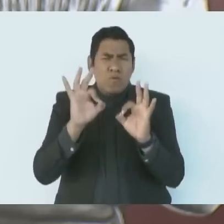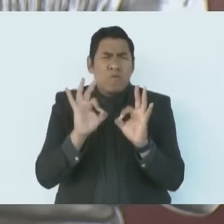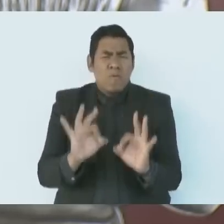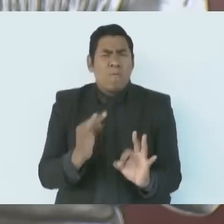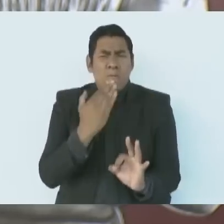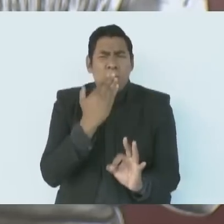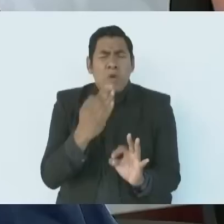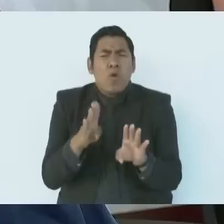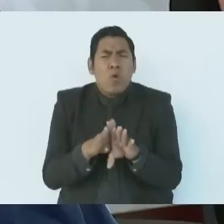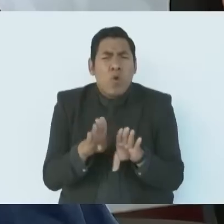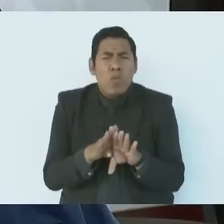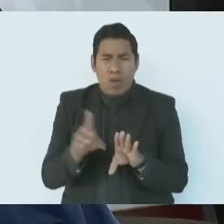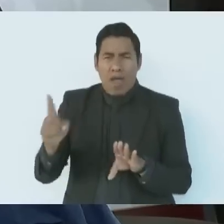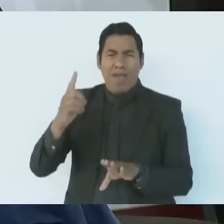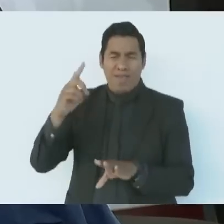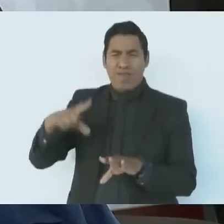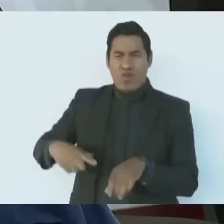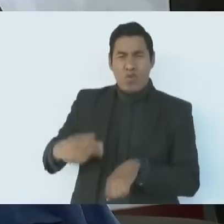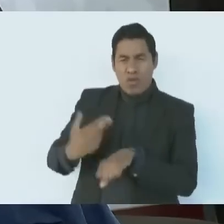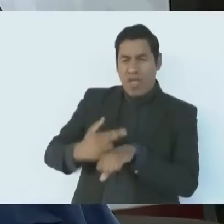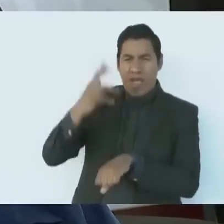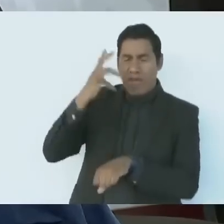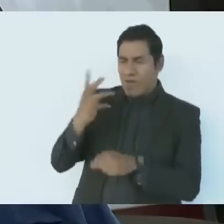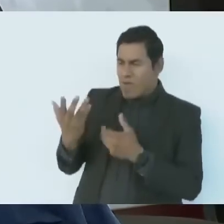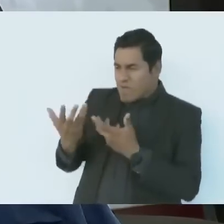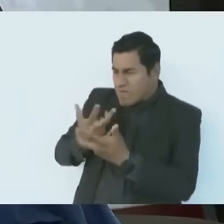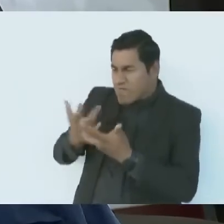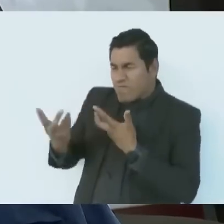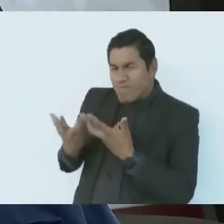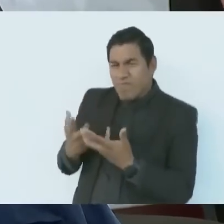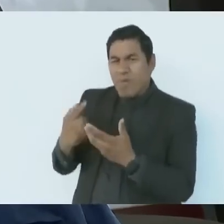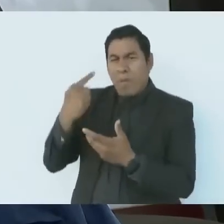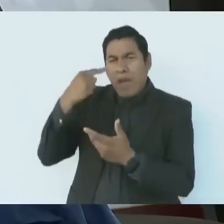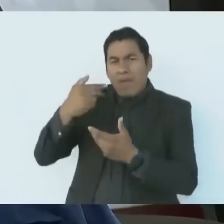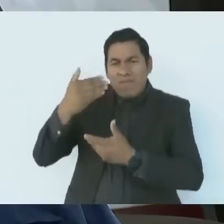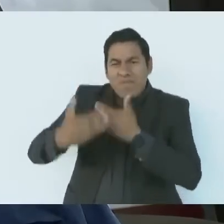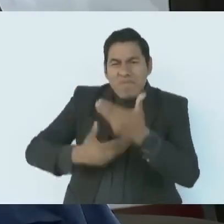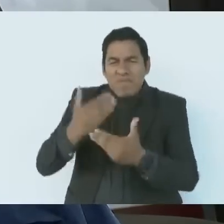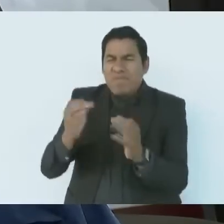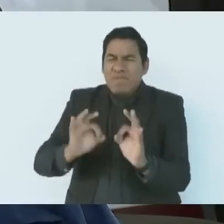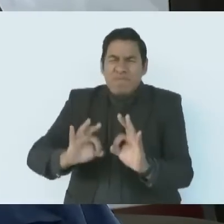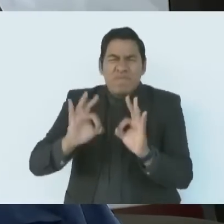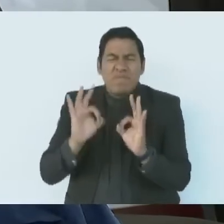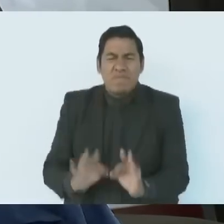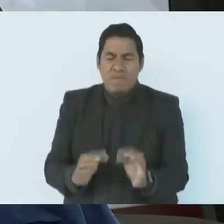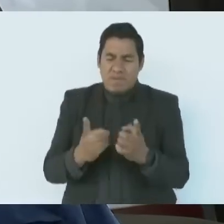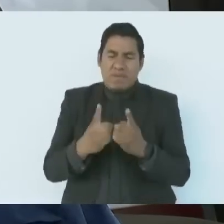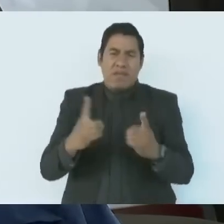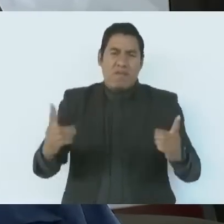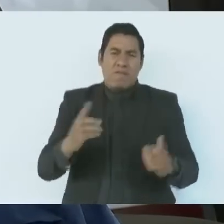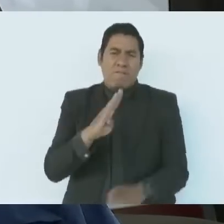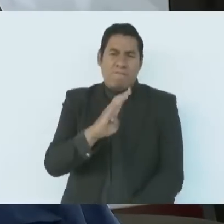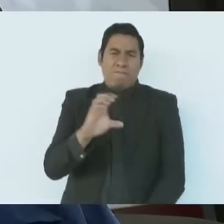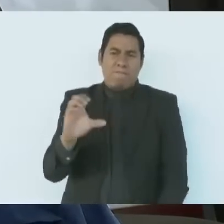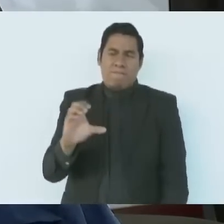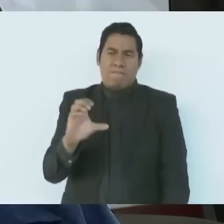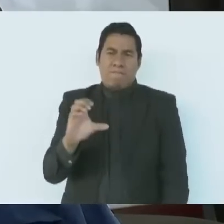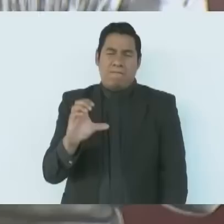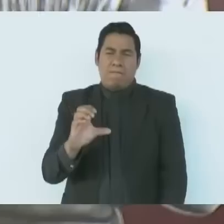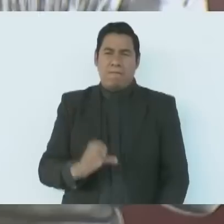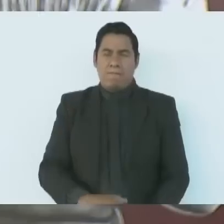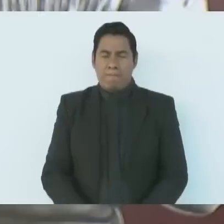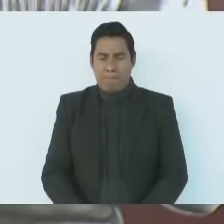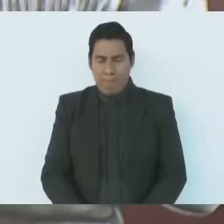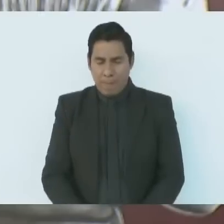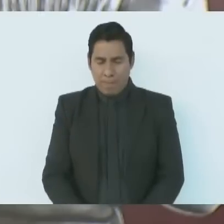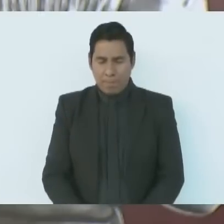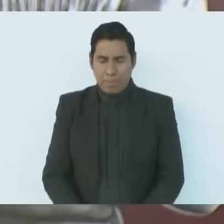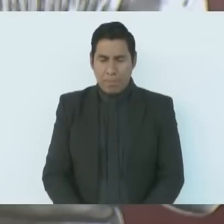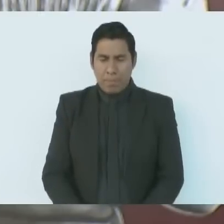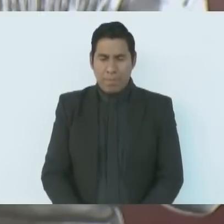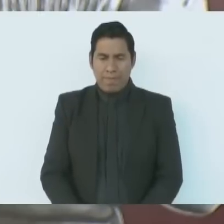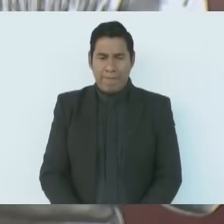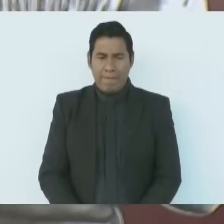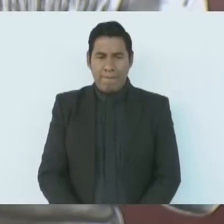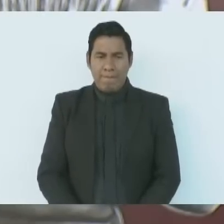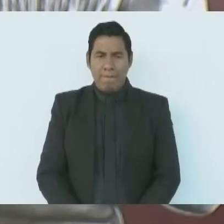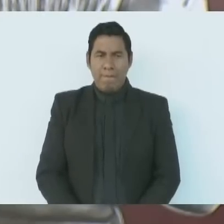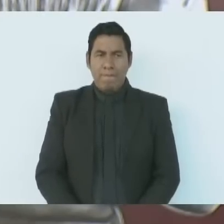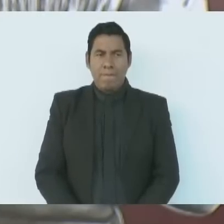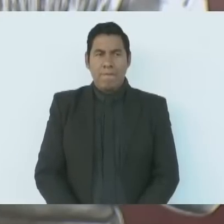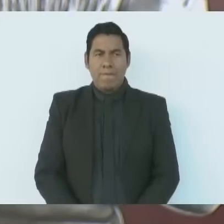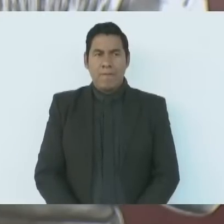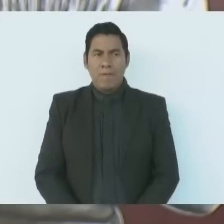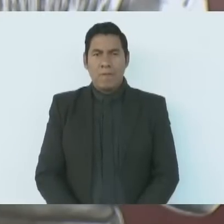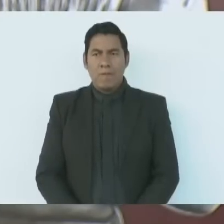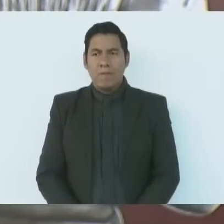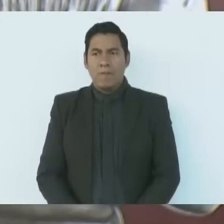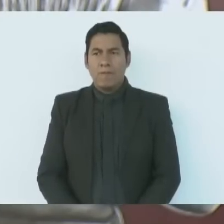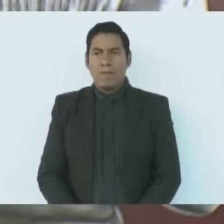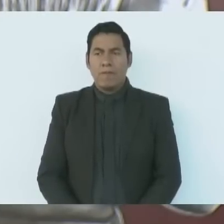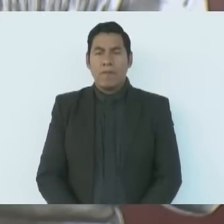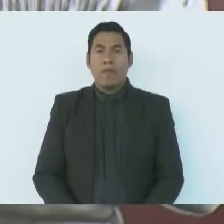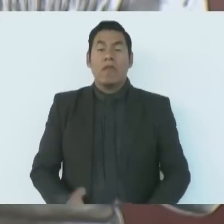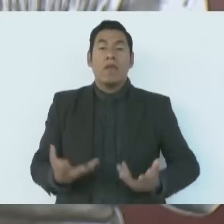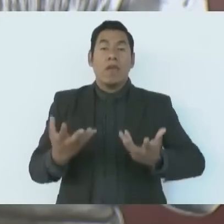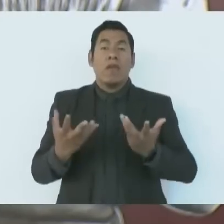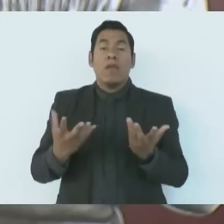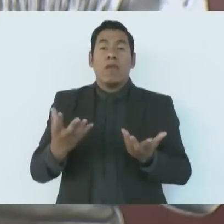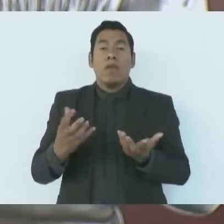lo podamos llevar a cabo que va a servir para el desarrollo de este gran estado